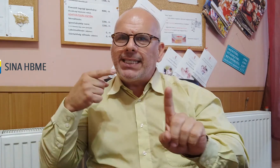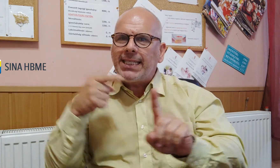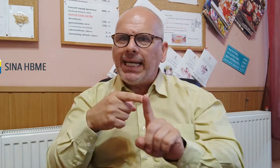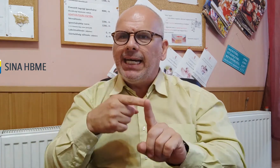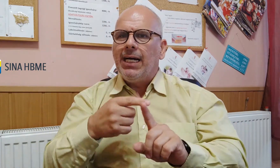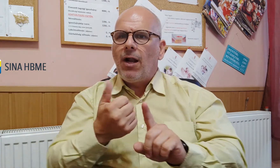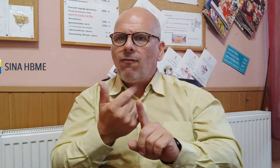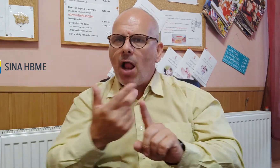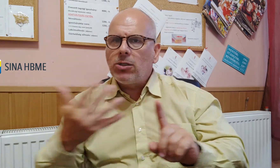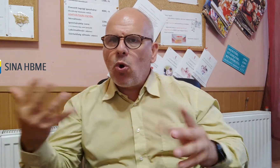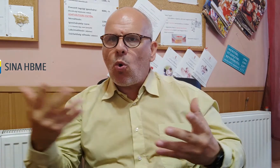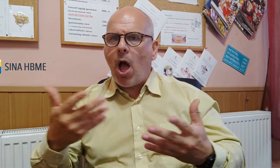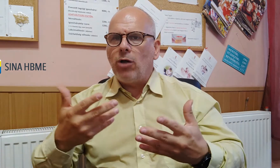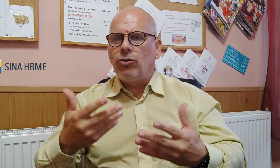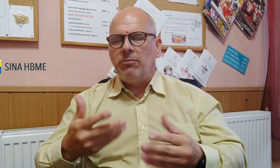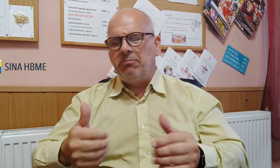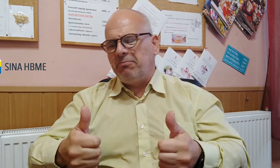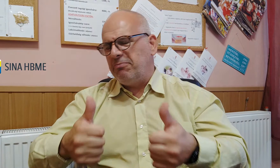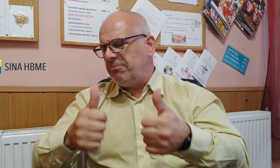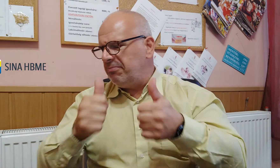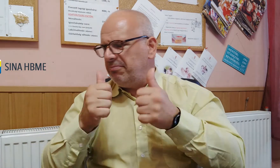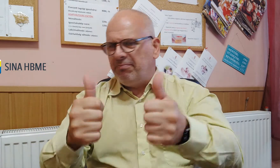Felsorolva az elkövetkező célját, terveket nagyszerűek volt.